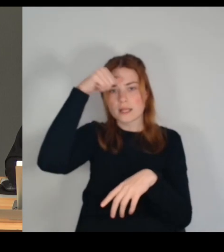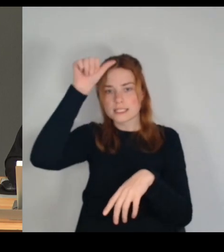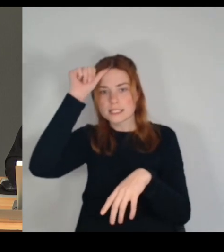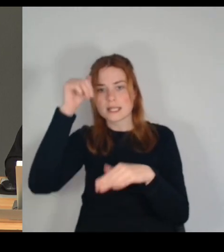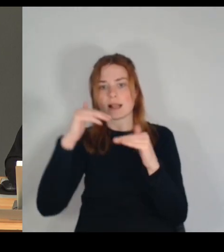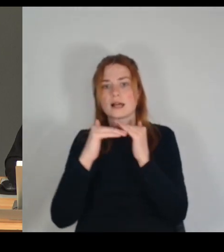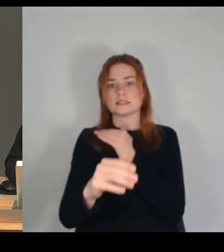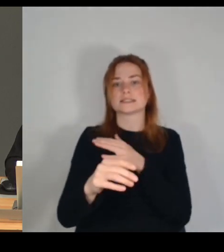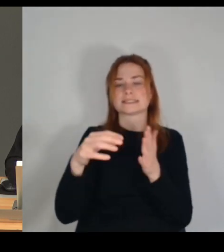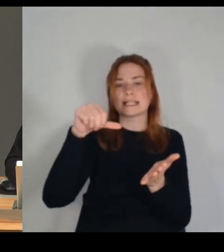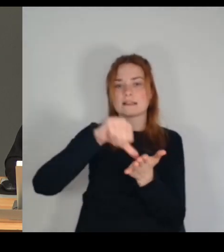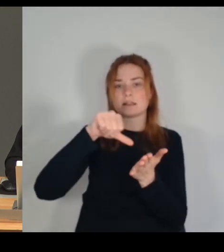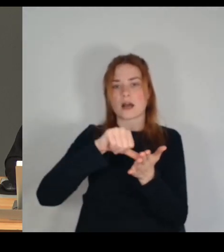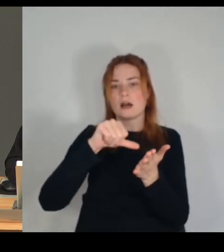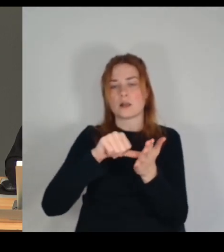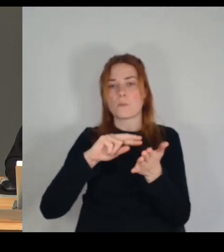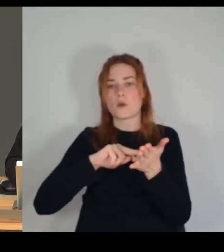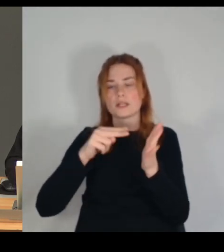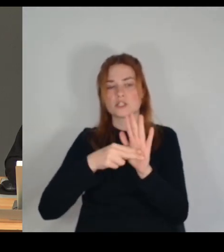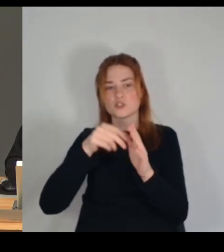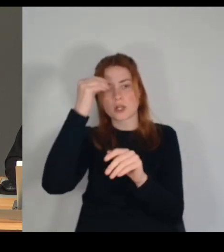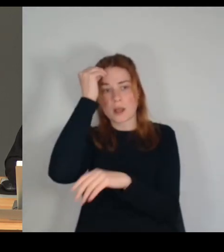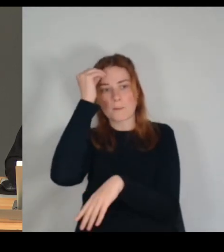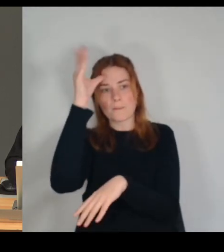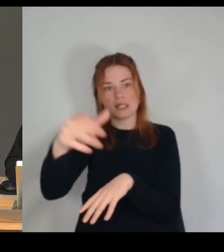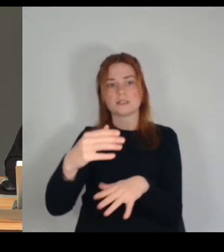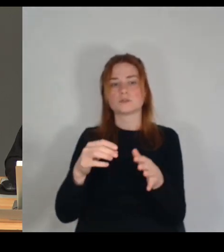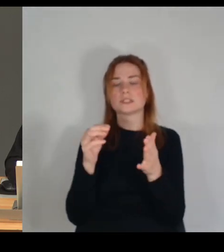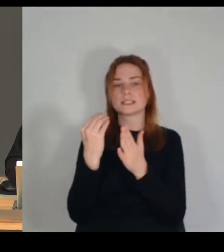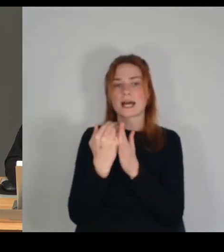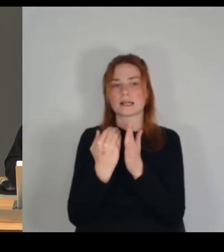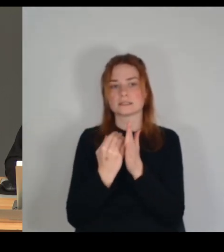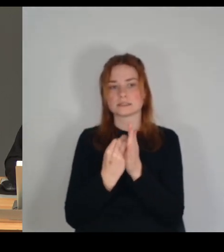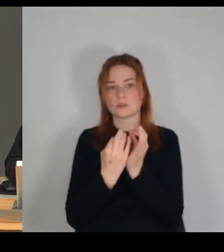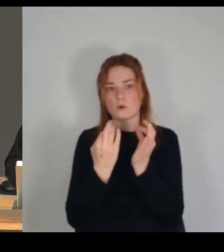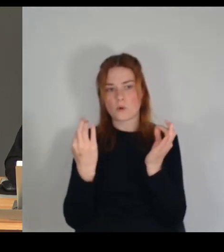des Lette Vereins, den Tagesordnungspunkt elf, die